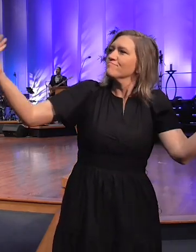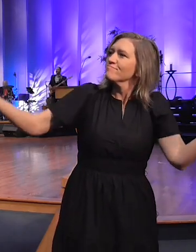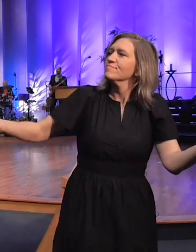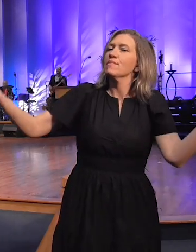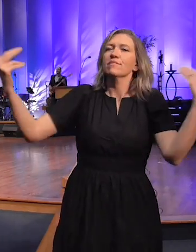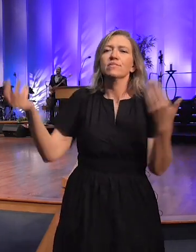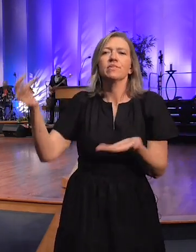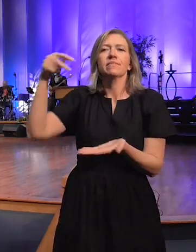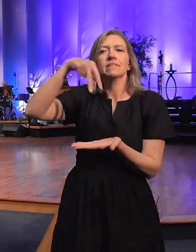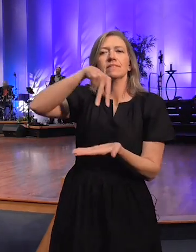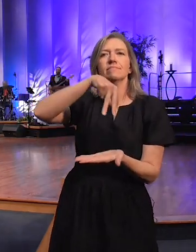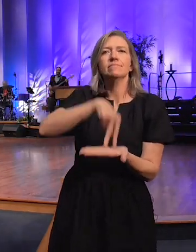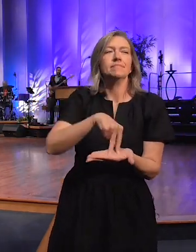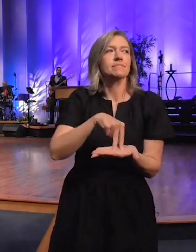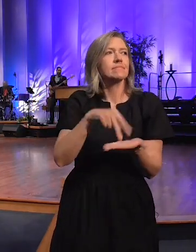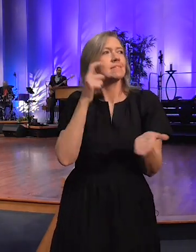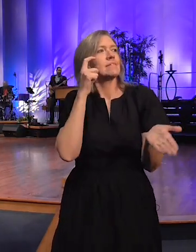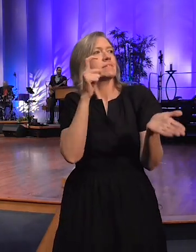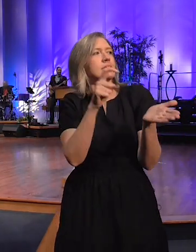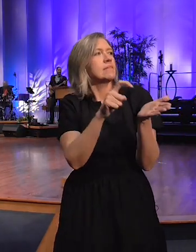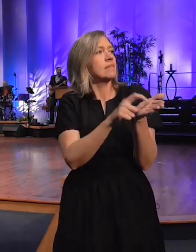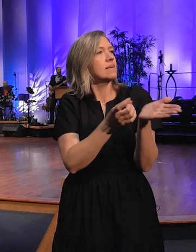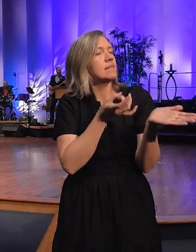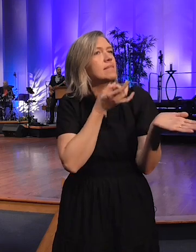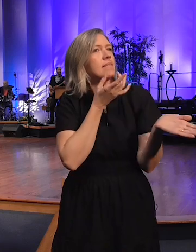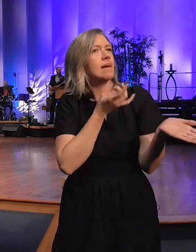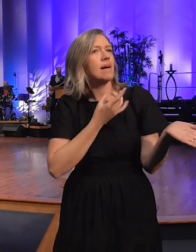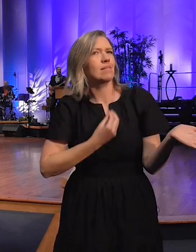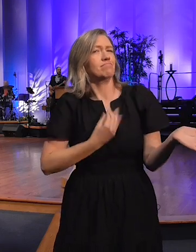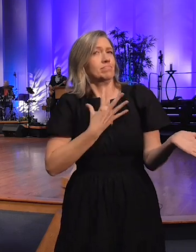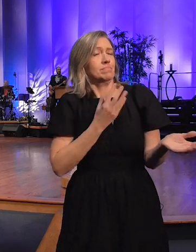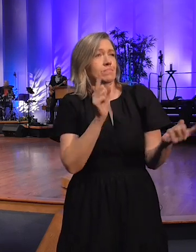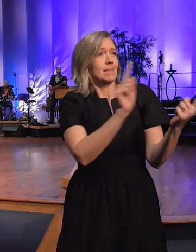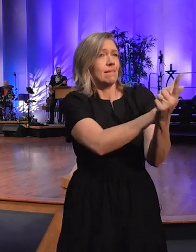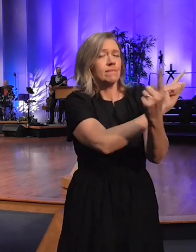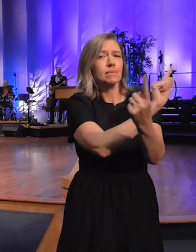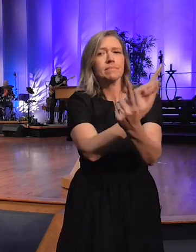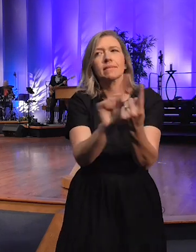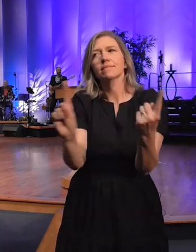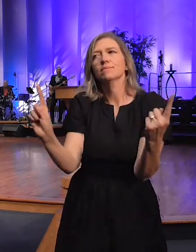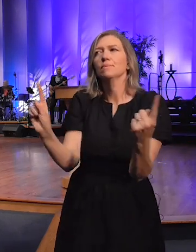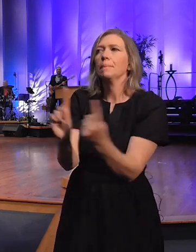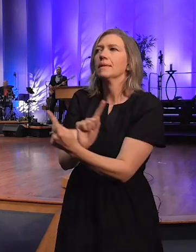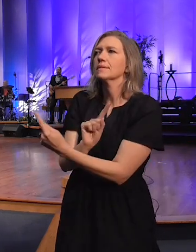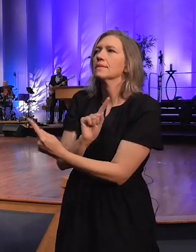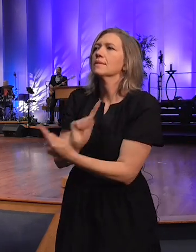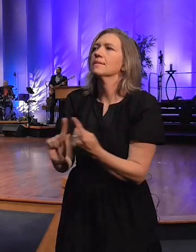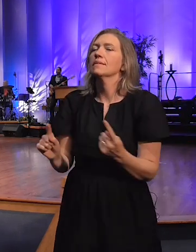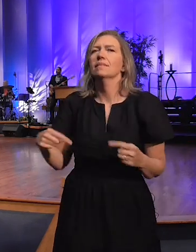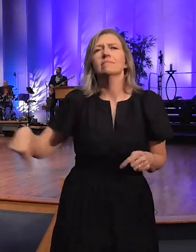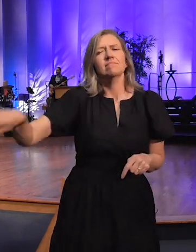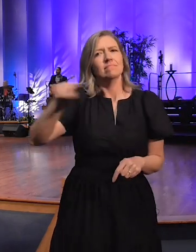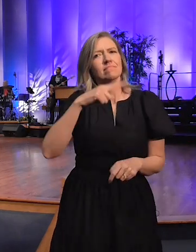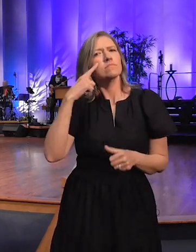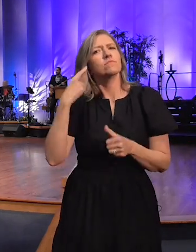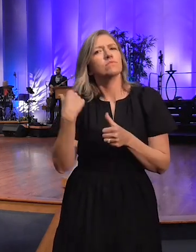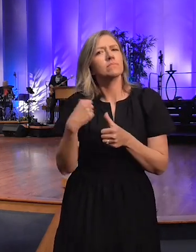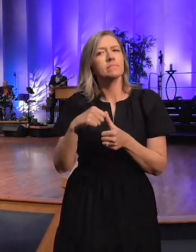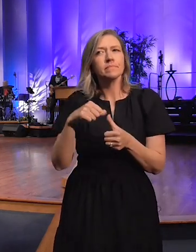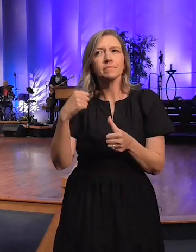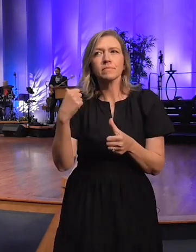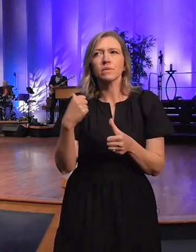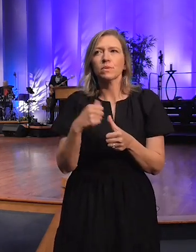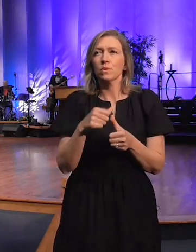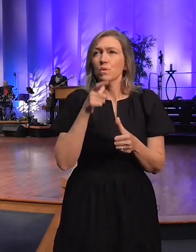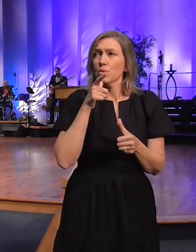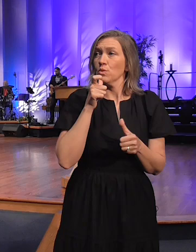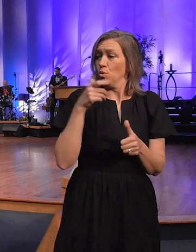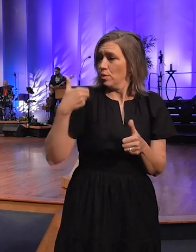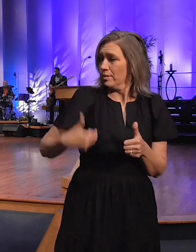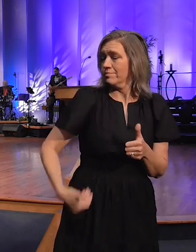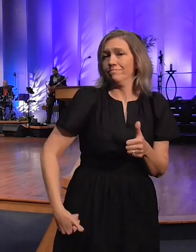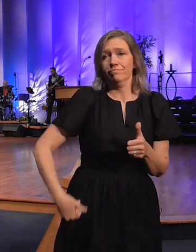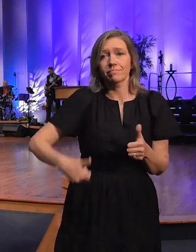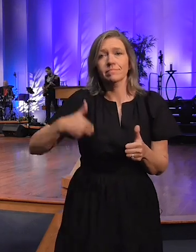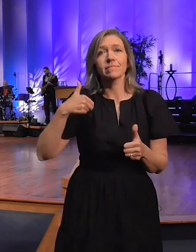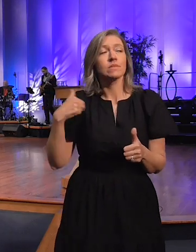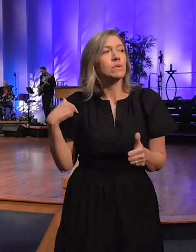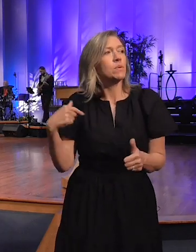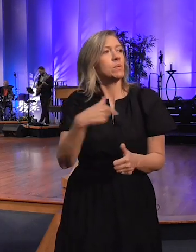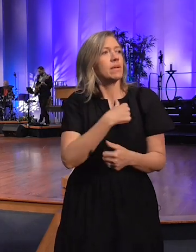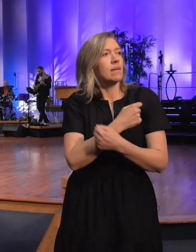vean la luz en todos los que conozcan permítanos recordar quiénes hemos llegado a ser somos amor